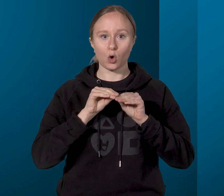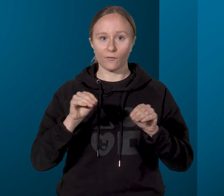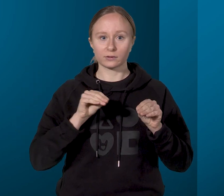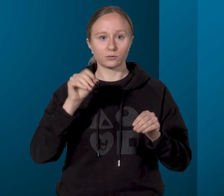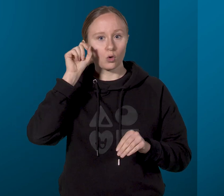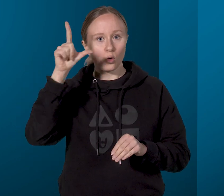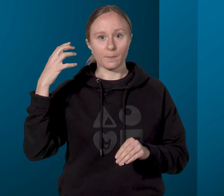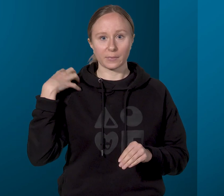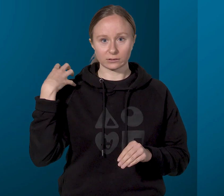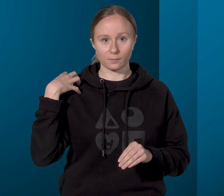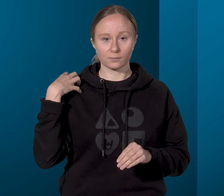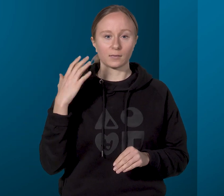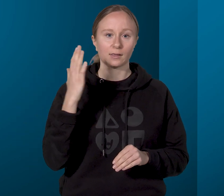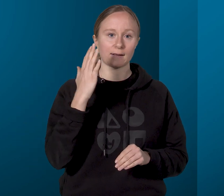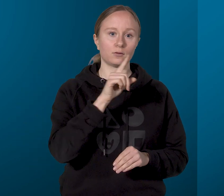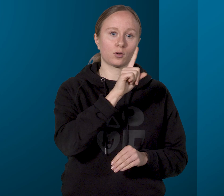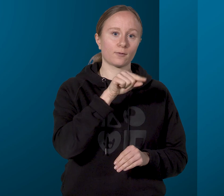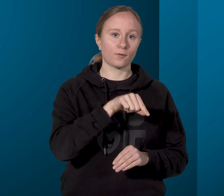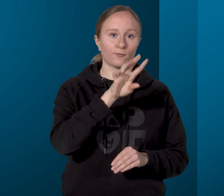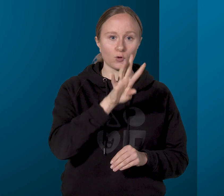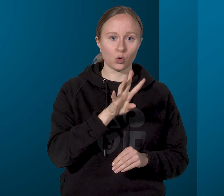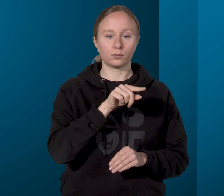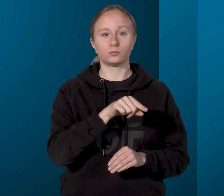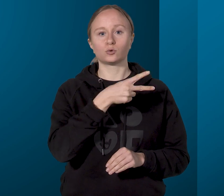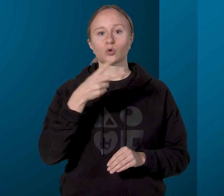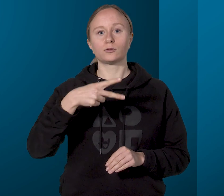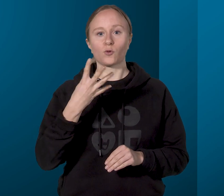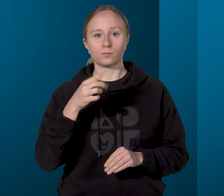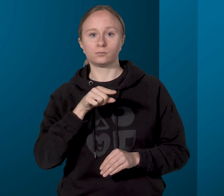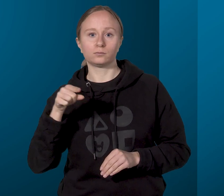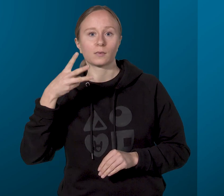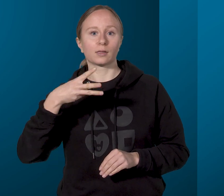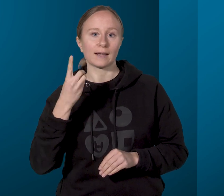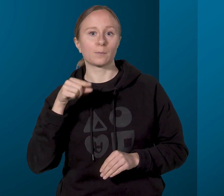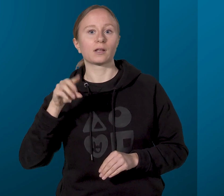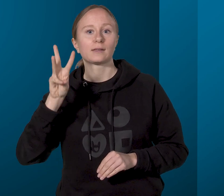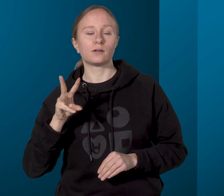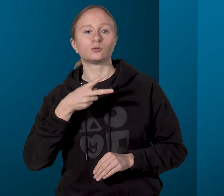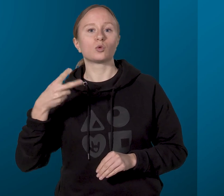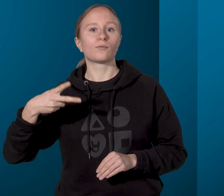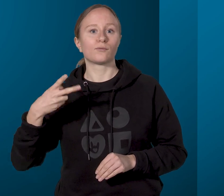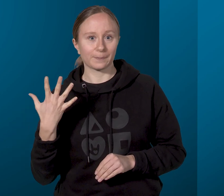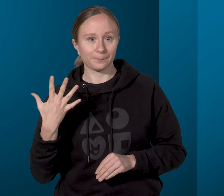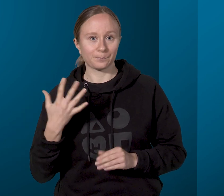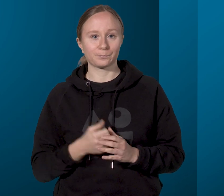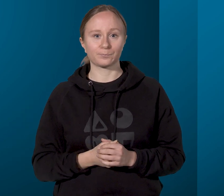undervisnings- och kulturministeriet för tiden 1.4.2024-31.3.2025.